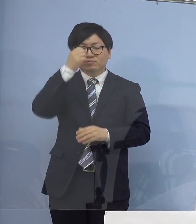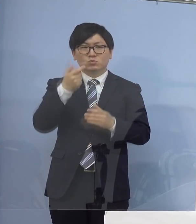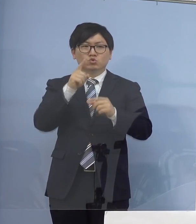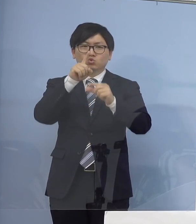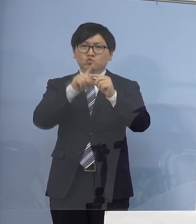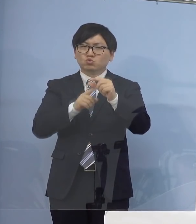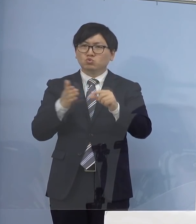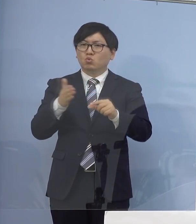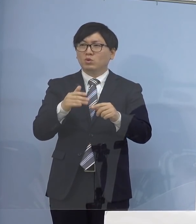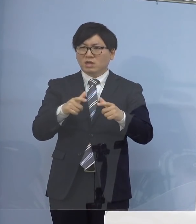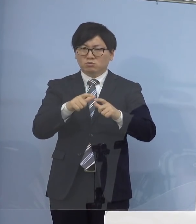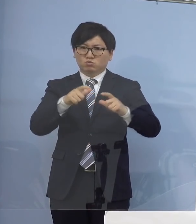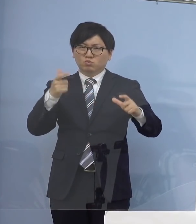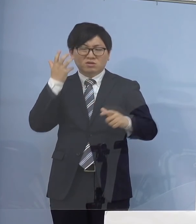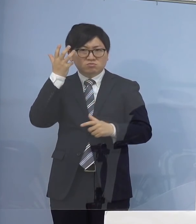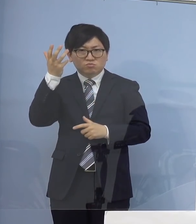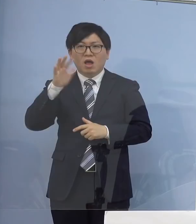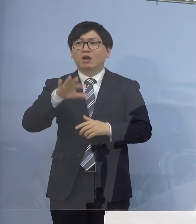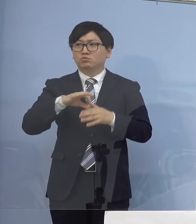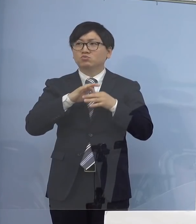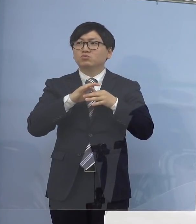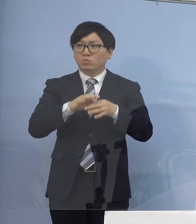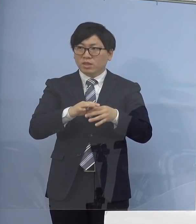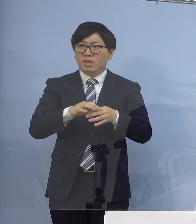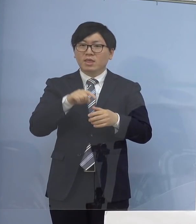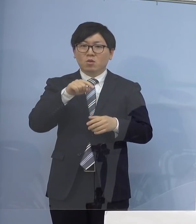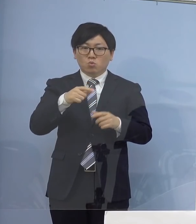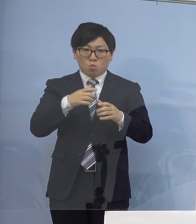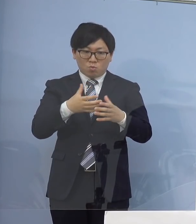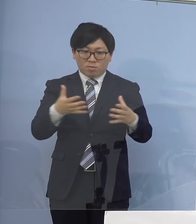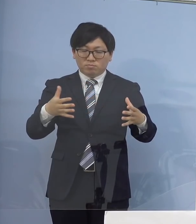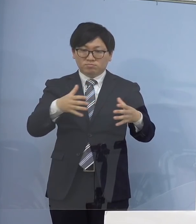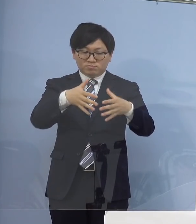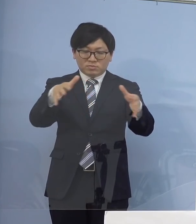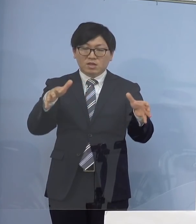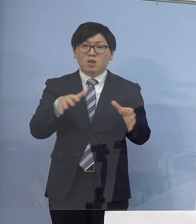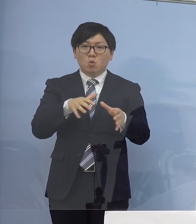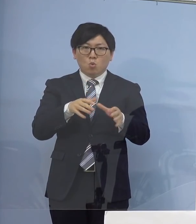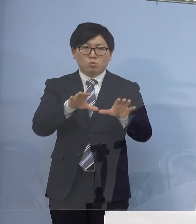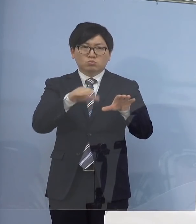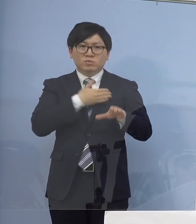その時にきっちりと即応できるように ここの分に余力を残す